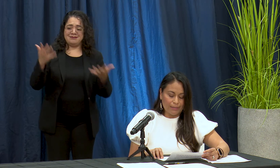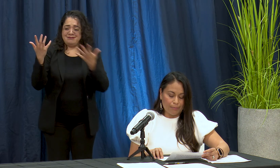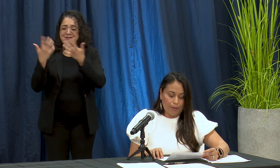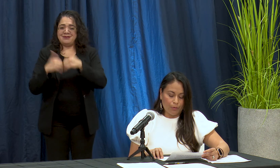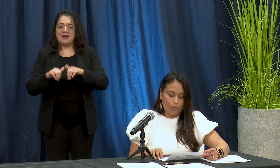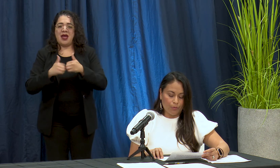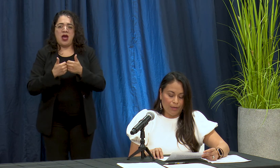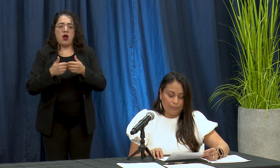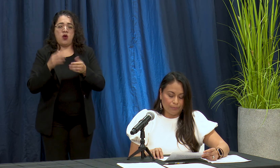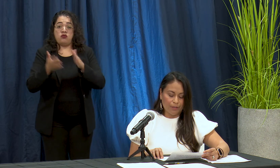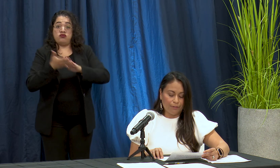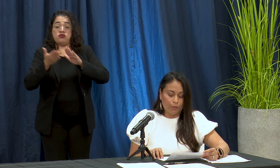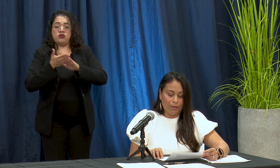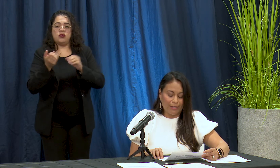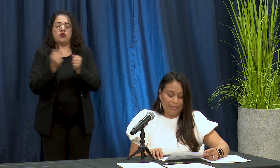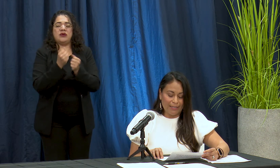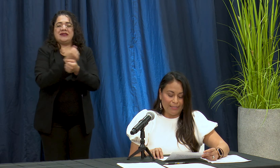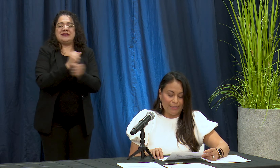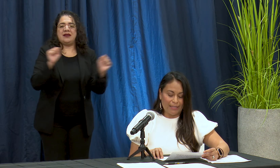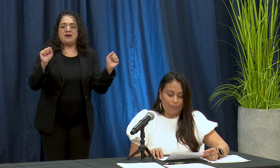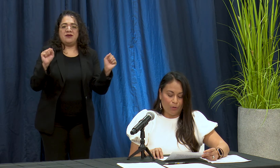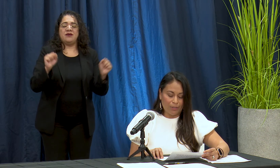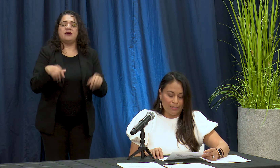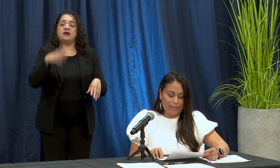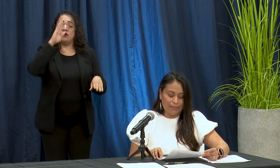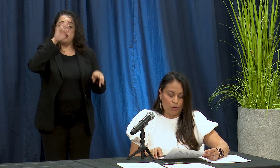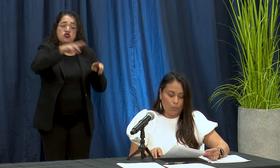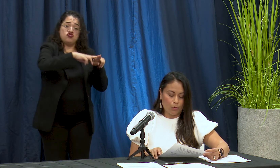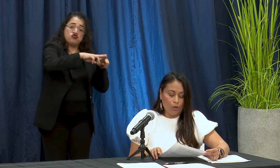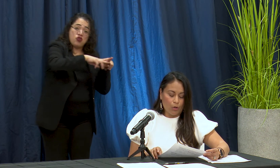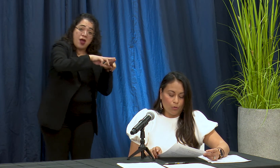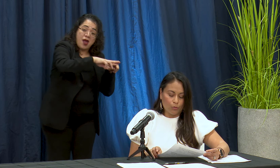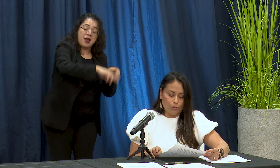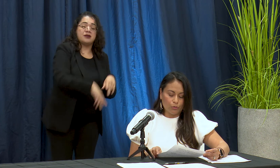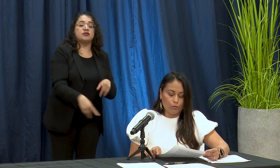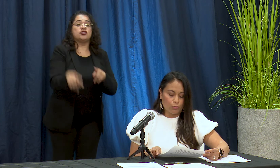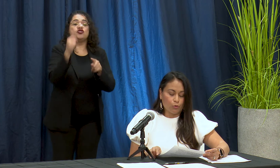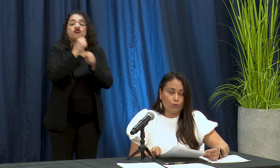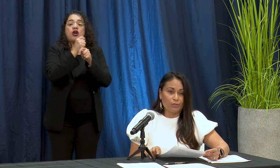mono di obrah affair locally raised a camiones a si como con nuestros socios